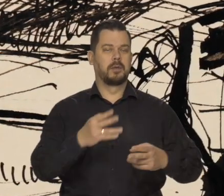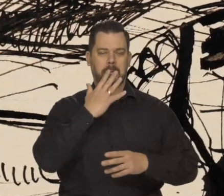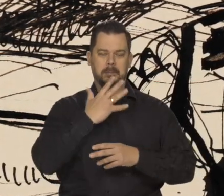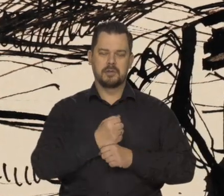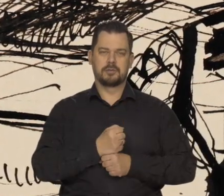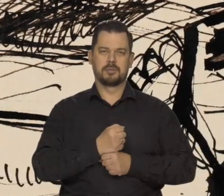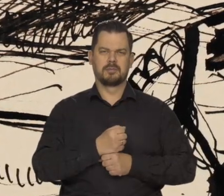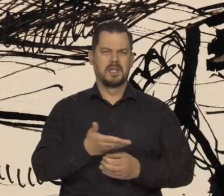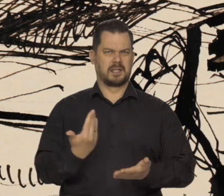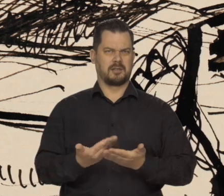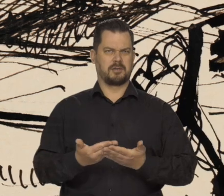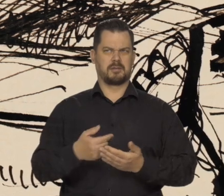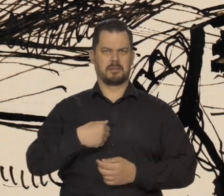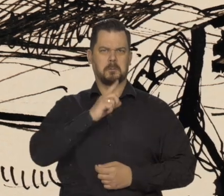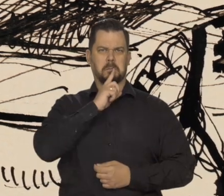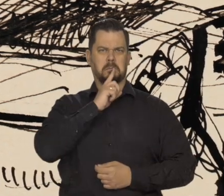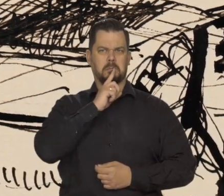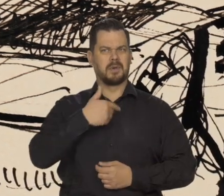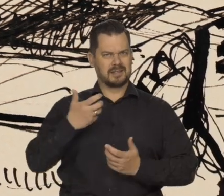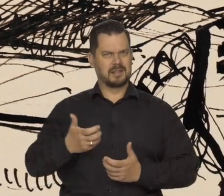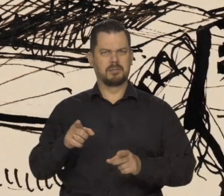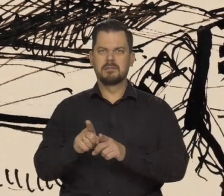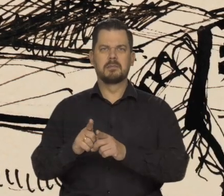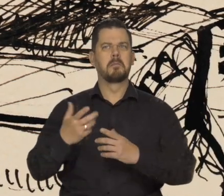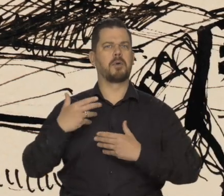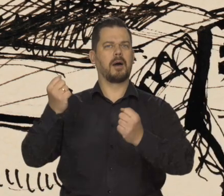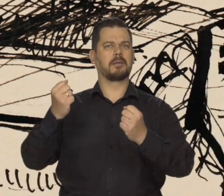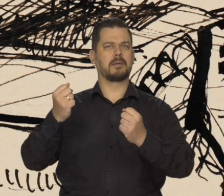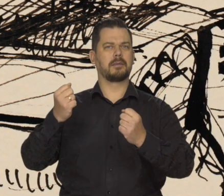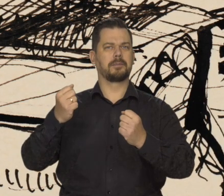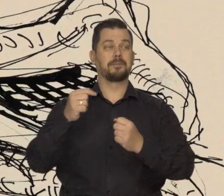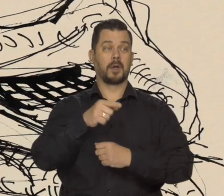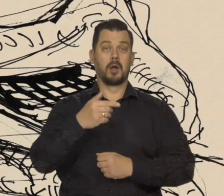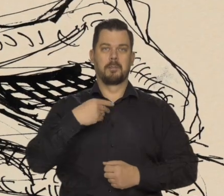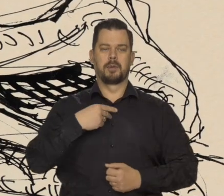A gdy wracali, milcząc, każdy z nich myślał: – Dlaczego myśmy nie byli takimi bohaterami?